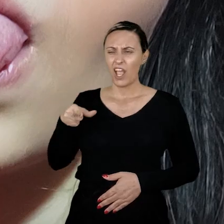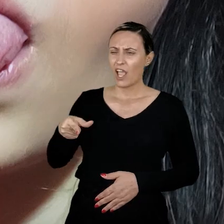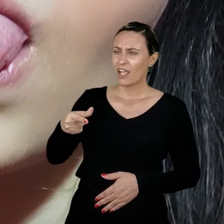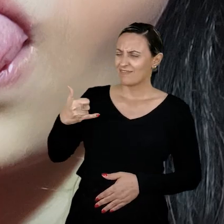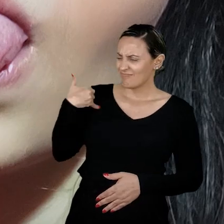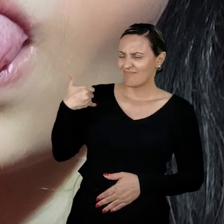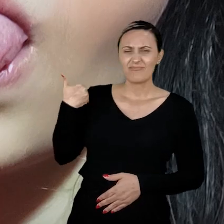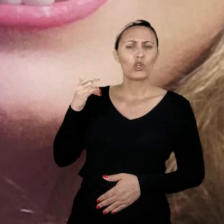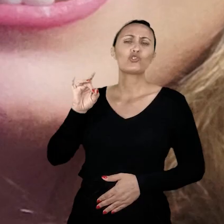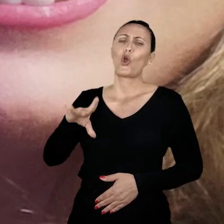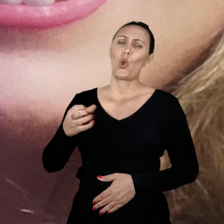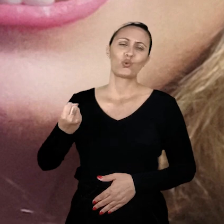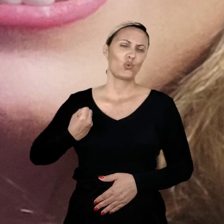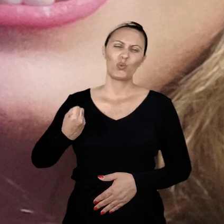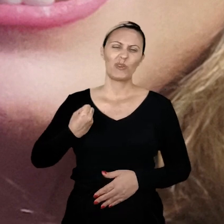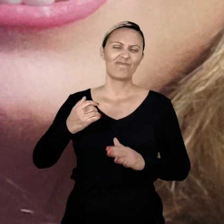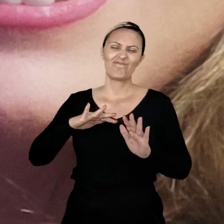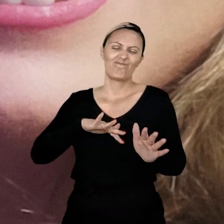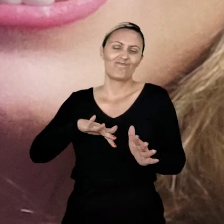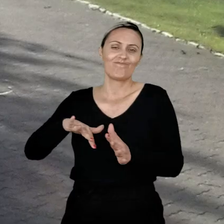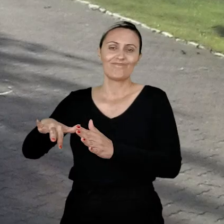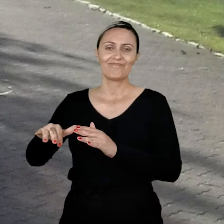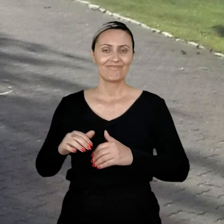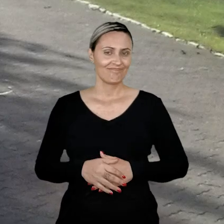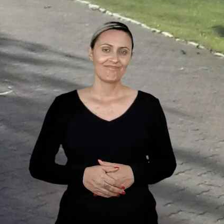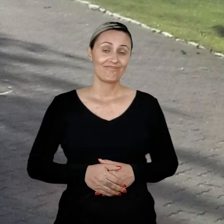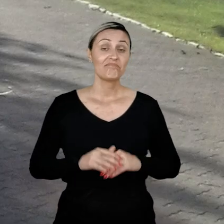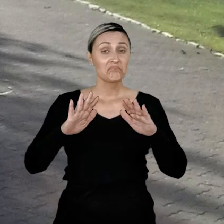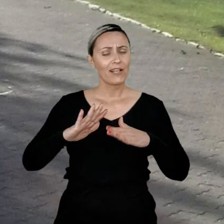Ela não me define e aos poucos tenho aprendido a ser mais gentil comigo.